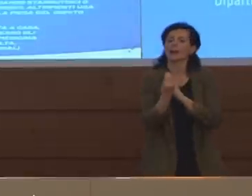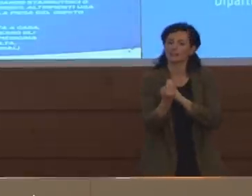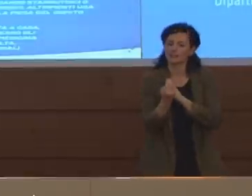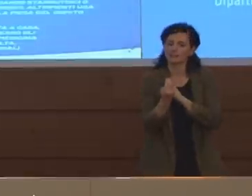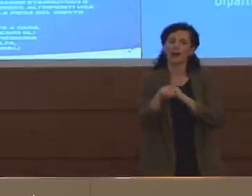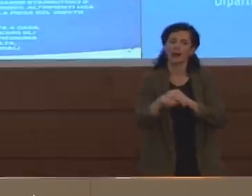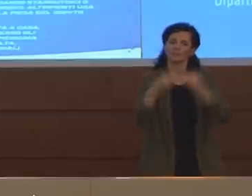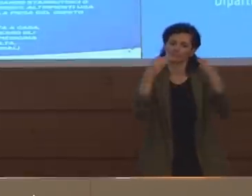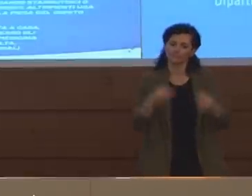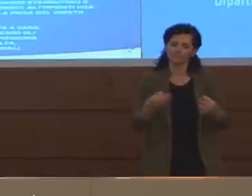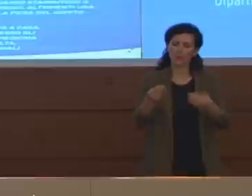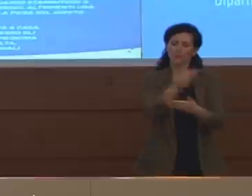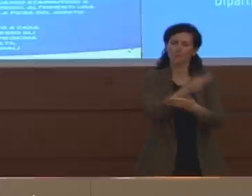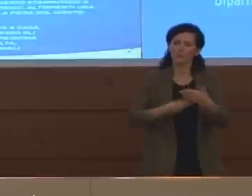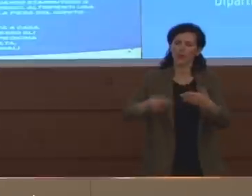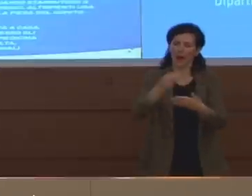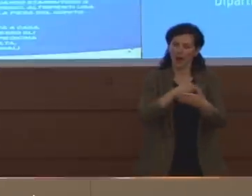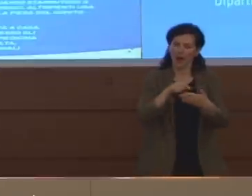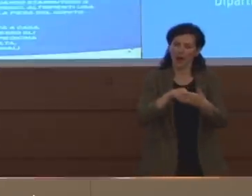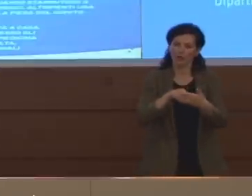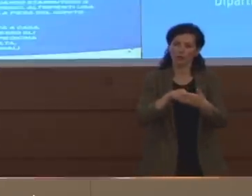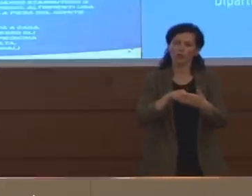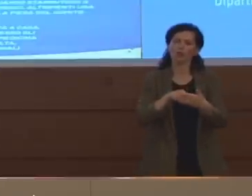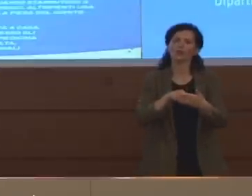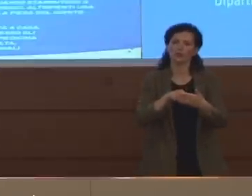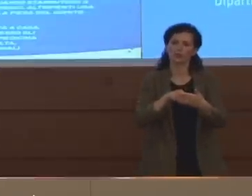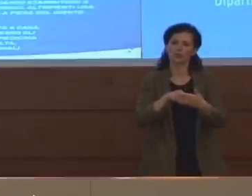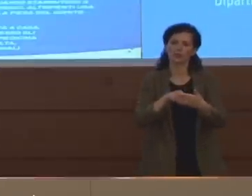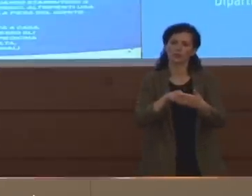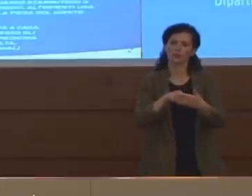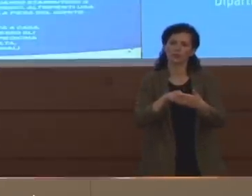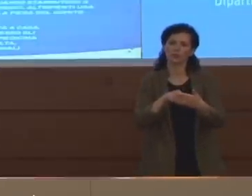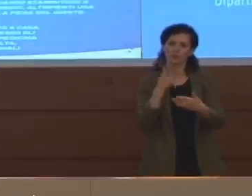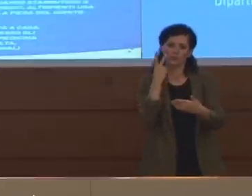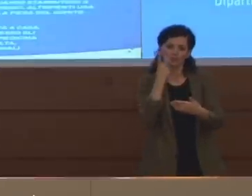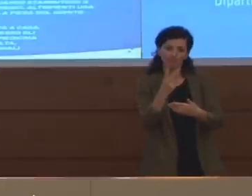piano, come sapete, di contrasto, con l'incremento dei posti nella terapia